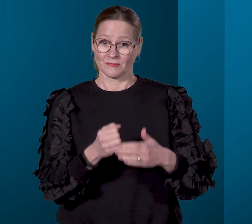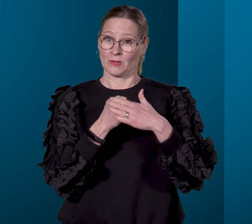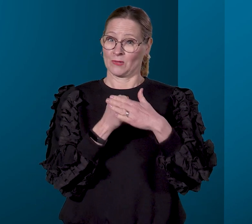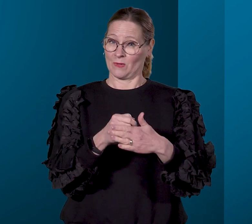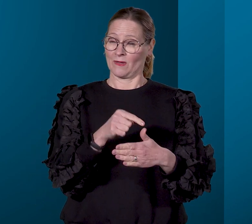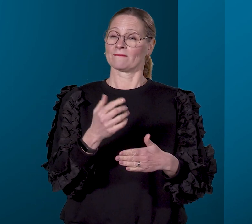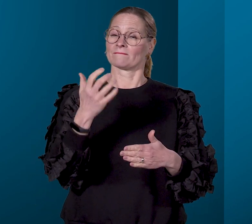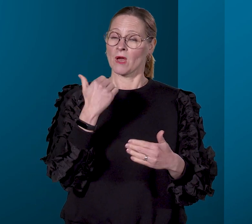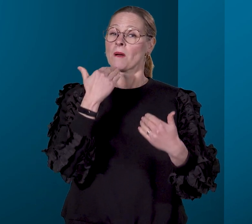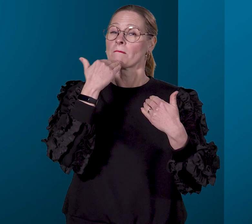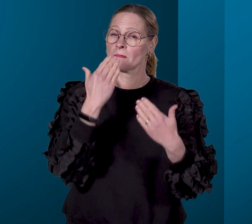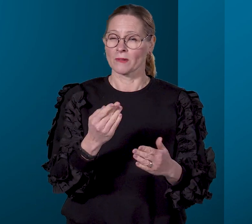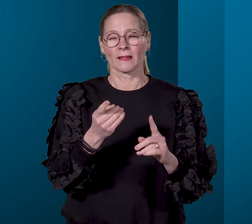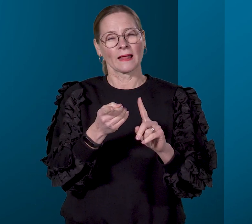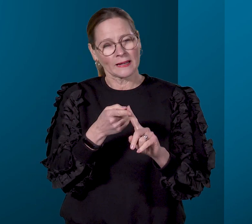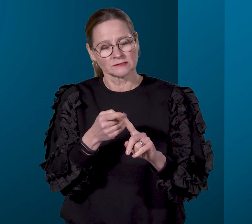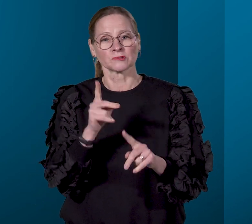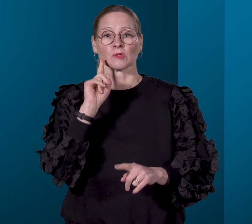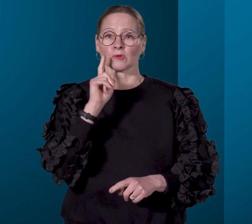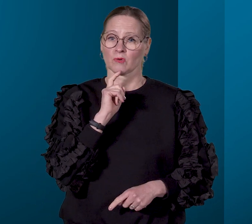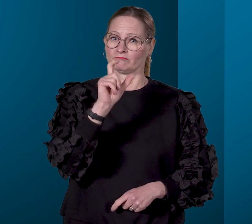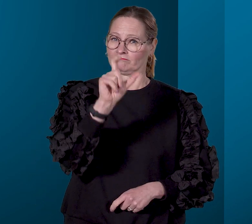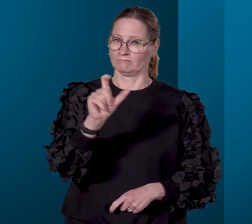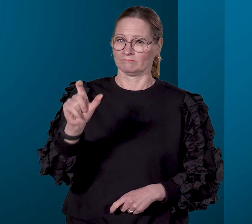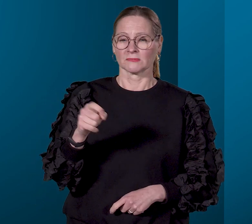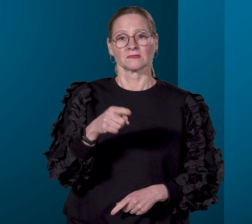Tukea voidaan myöntää ensisijaisesti kuuroille henkilöille -